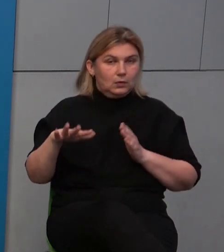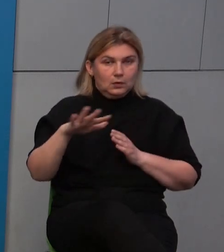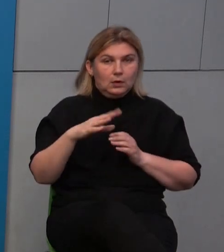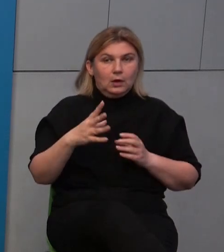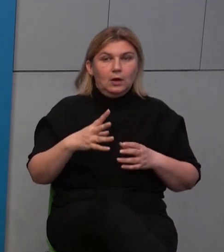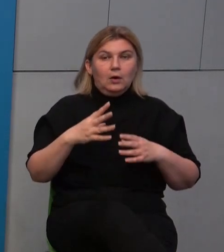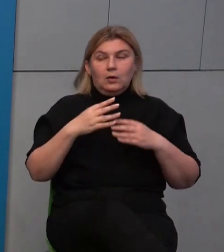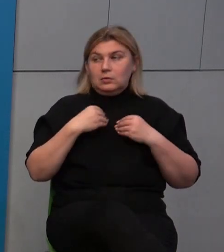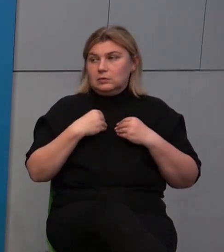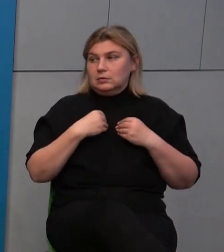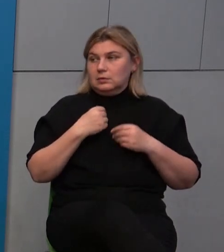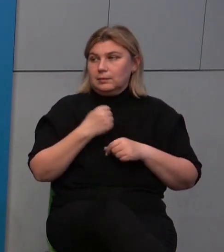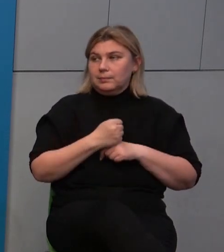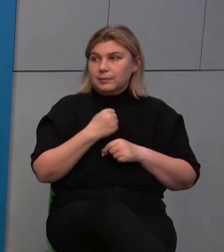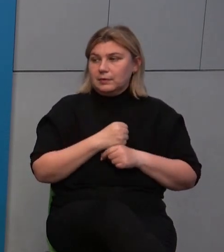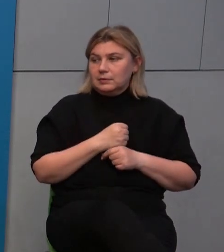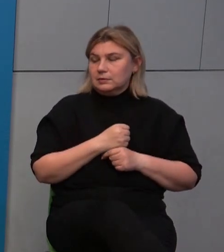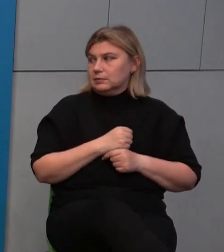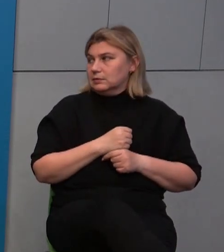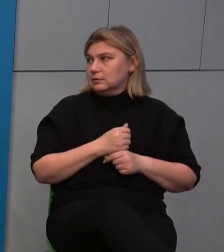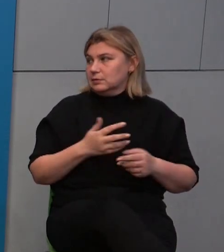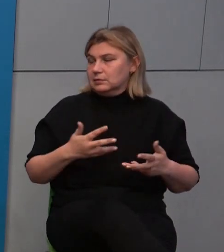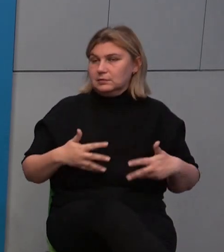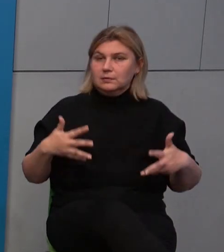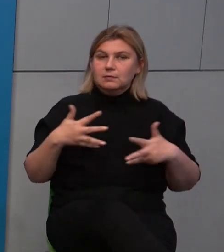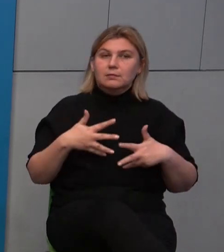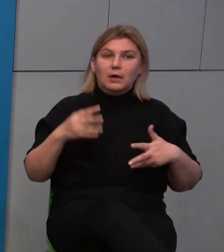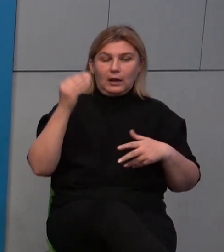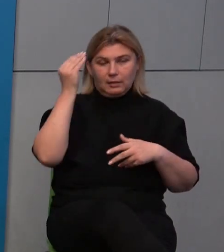Był nawet zatrudniony w takim towarzystwie po prostu naukoznawczym,